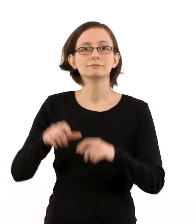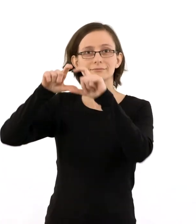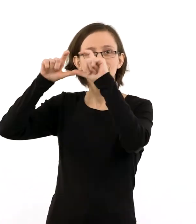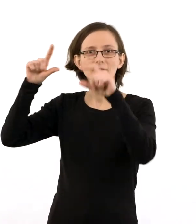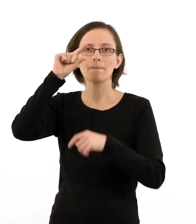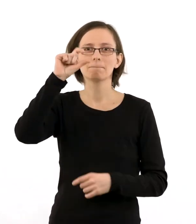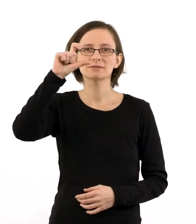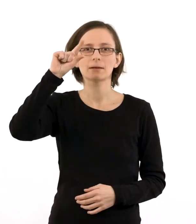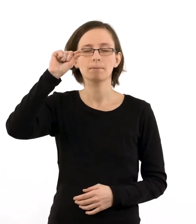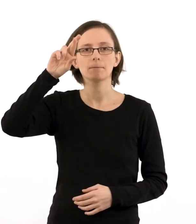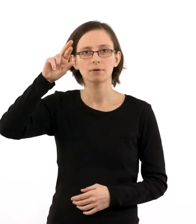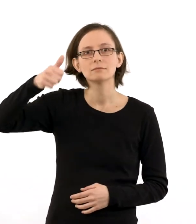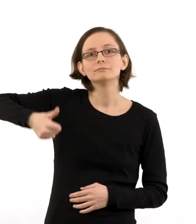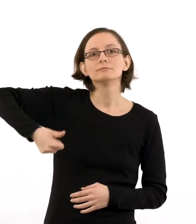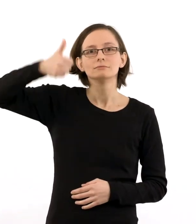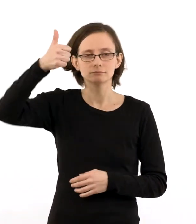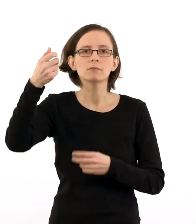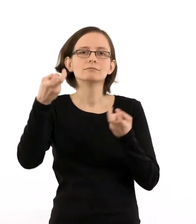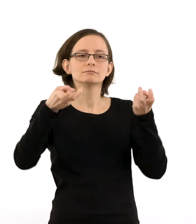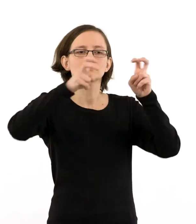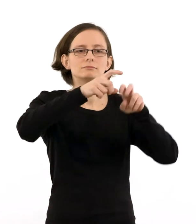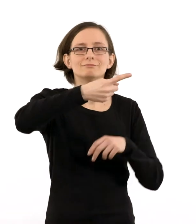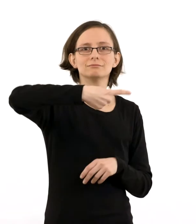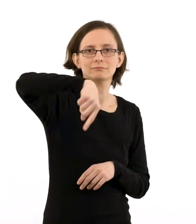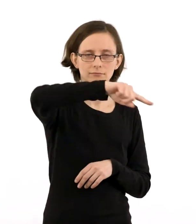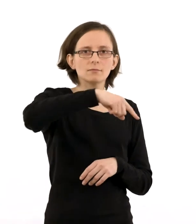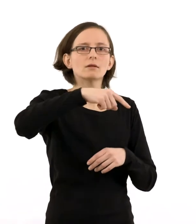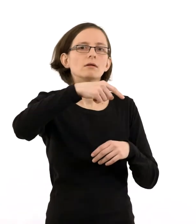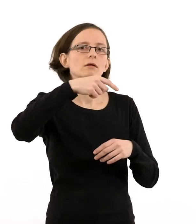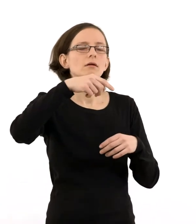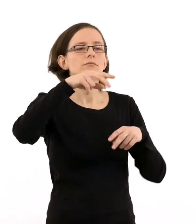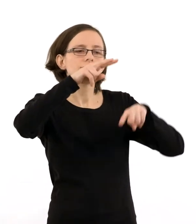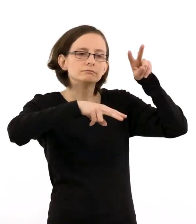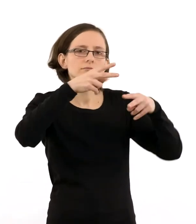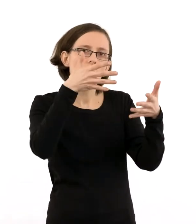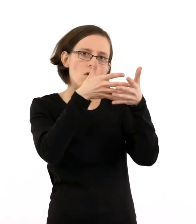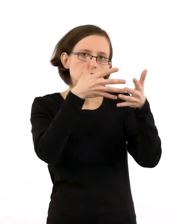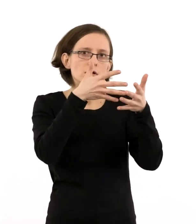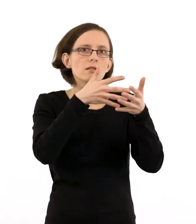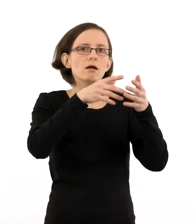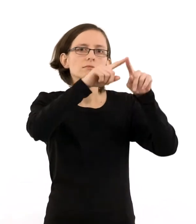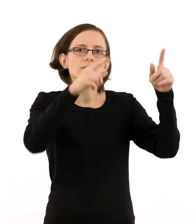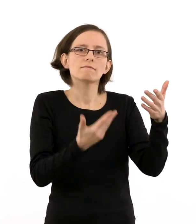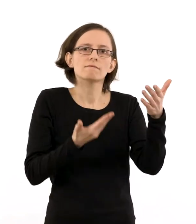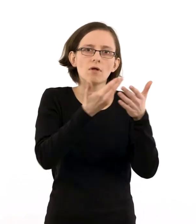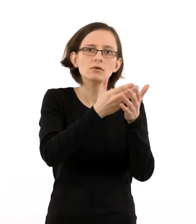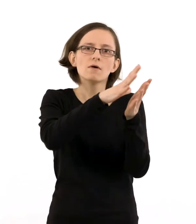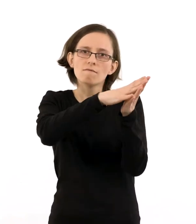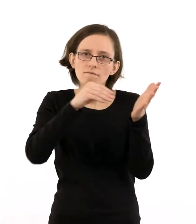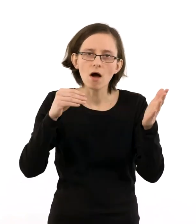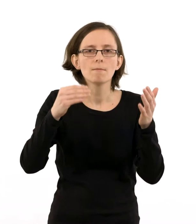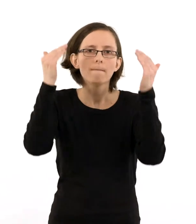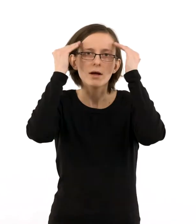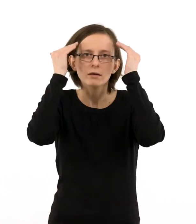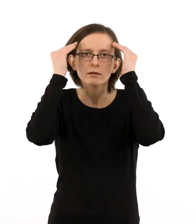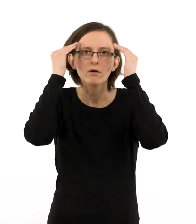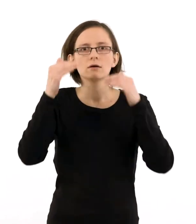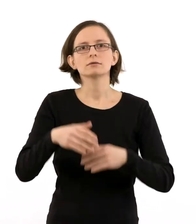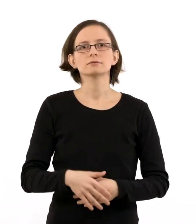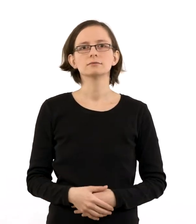Wniosek formalnie i merytorycznie oceniają przez członkowie zespołu, który tworzy starosta w Powiatowym Centrum Pomocy Rodzinie.